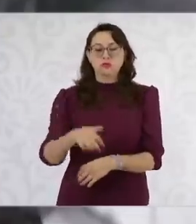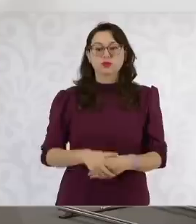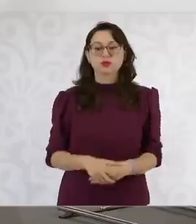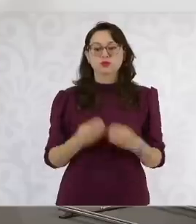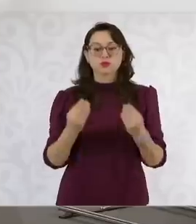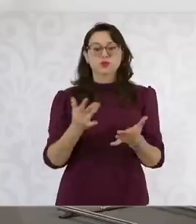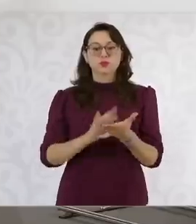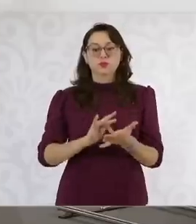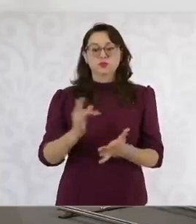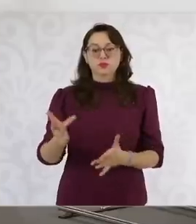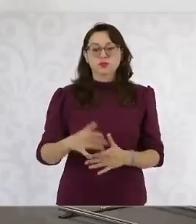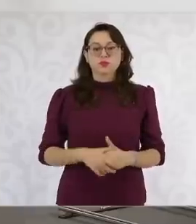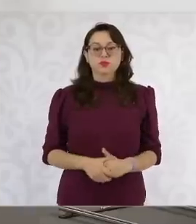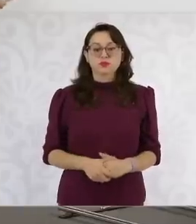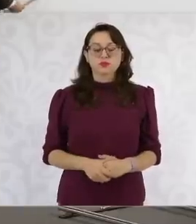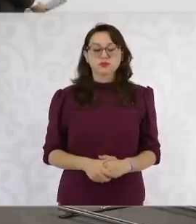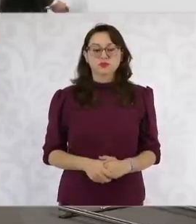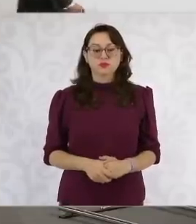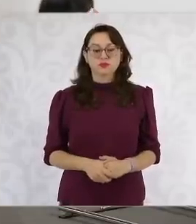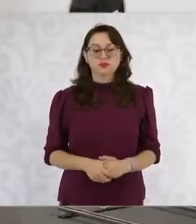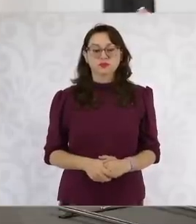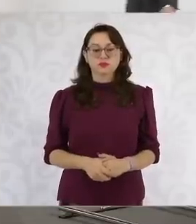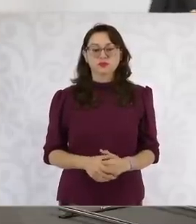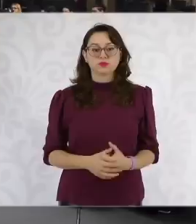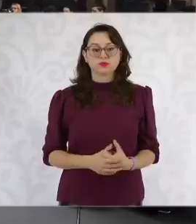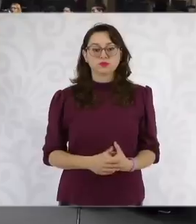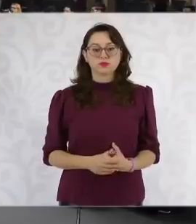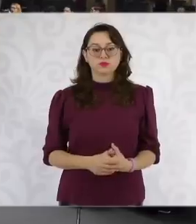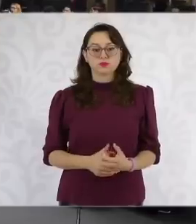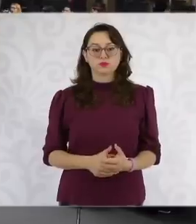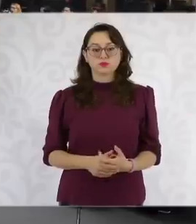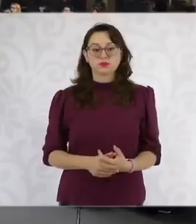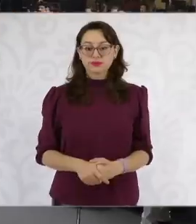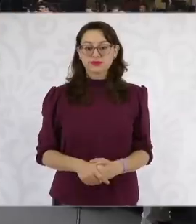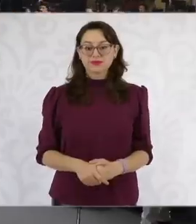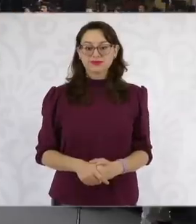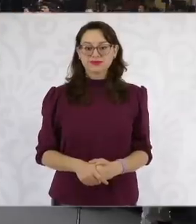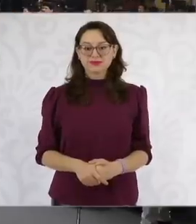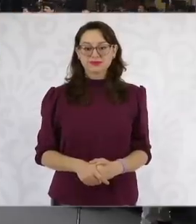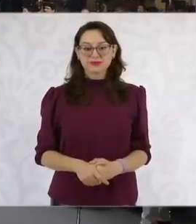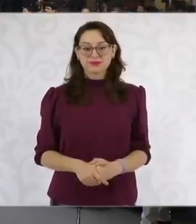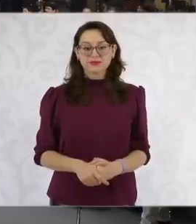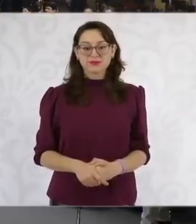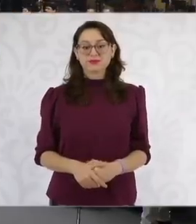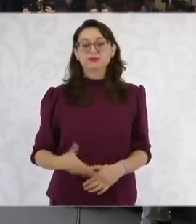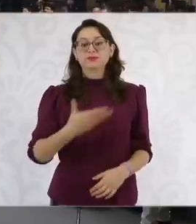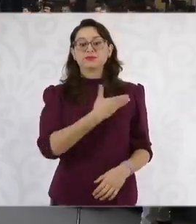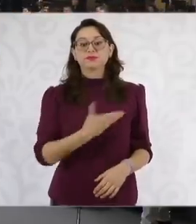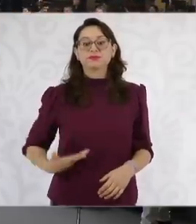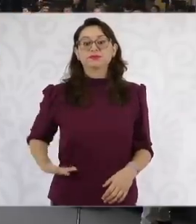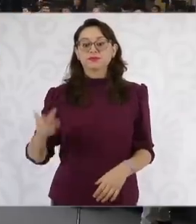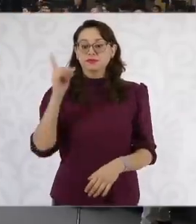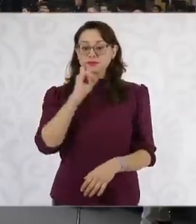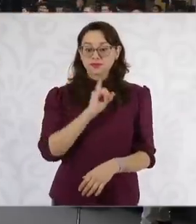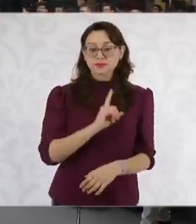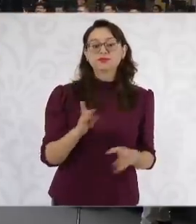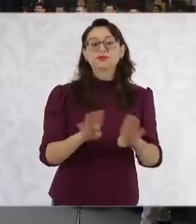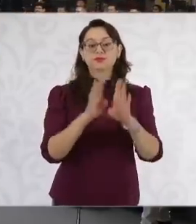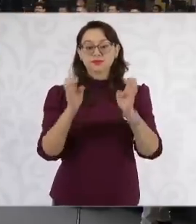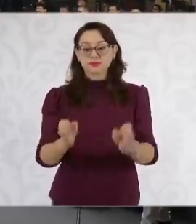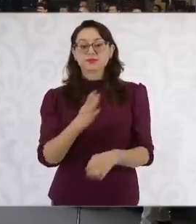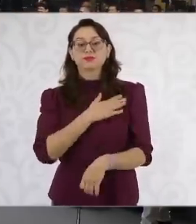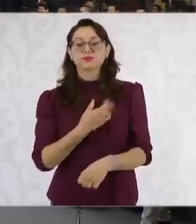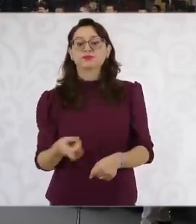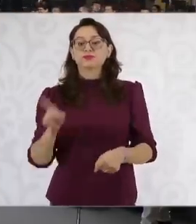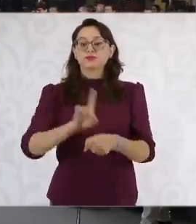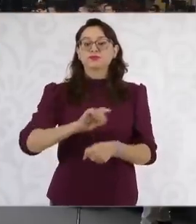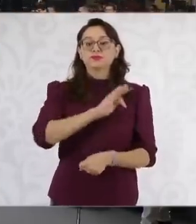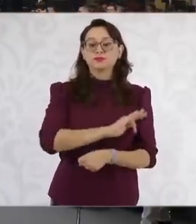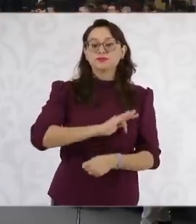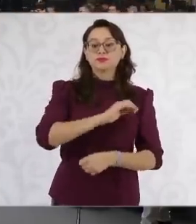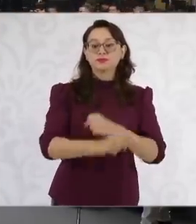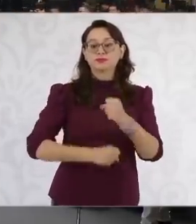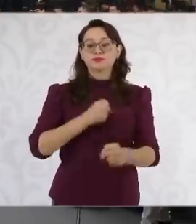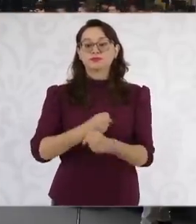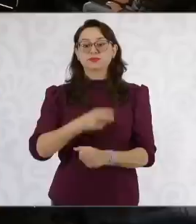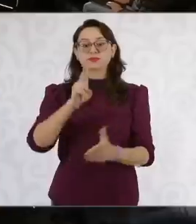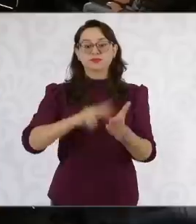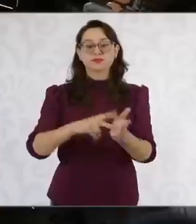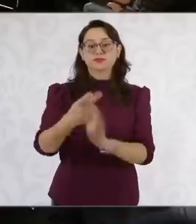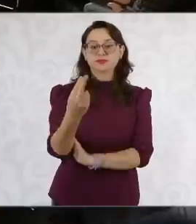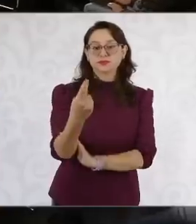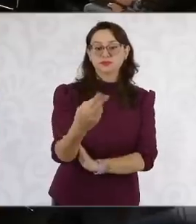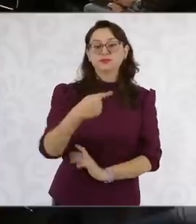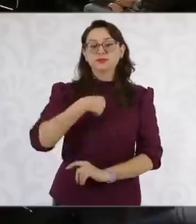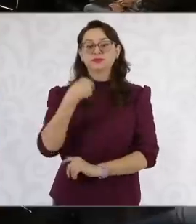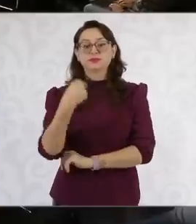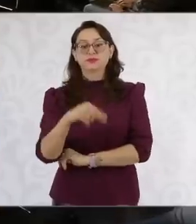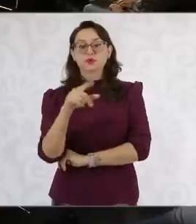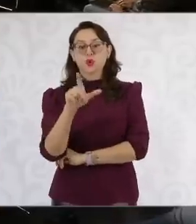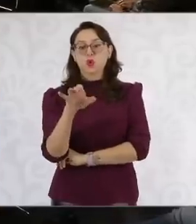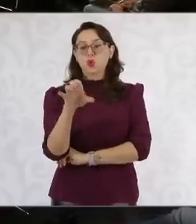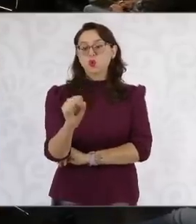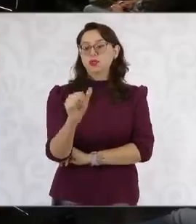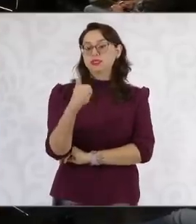gracias presidenta cómo está Buenos días Feliz año 2025 Luis Ángel Marín de radio resultados destaca